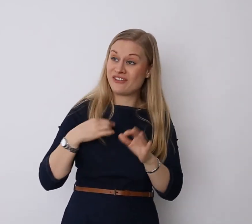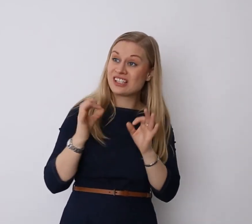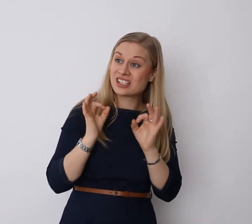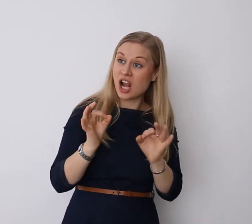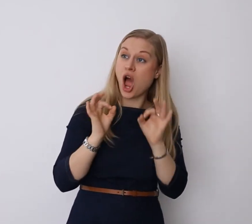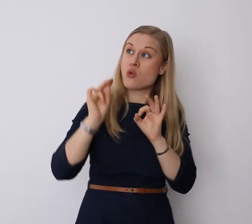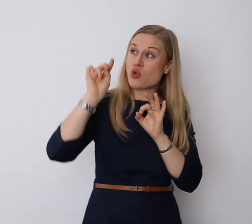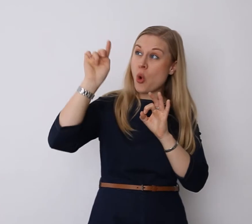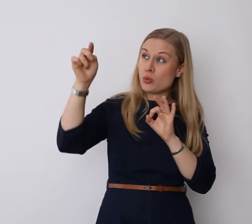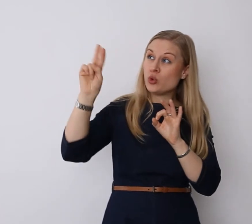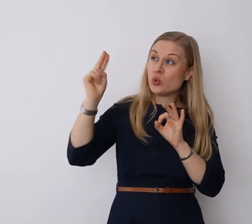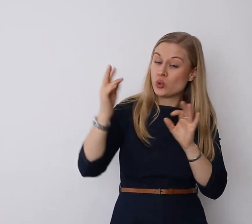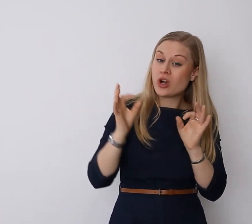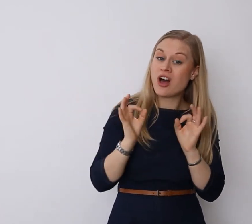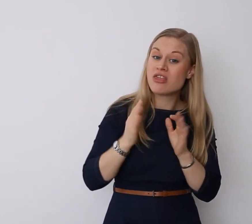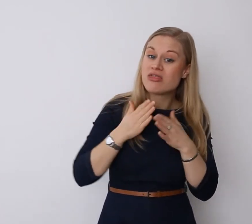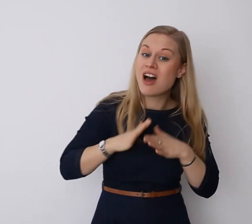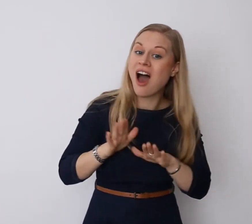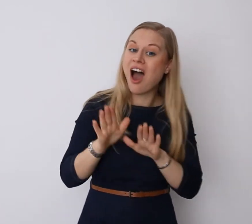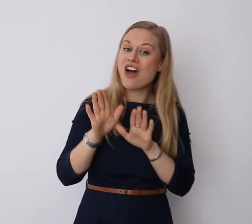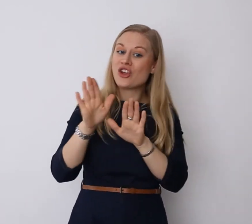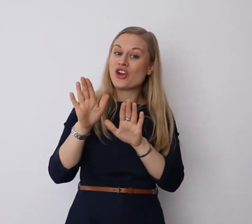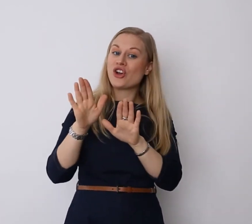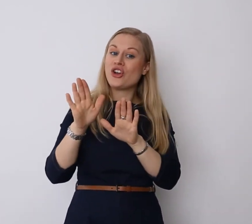Ik vertrouw op uw genade,